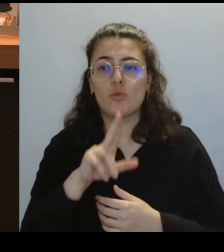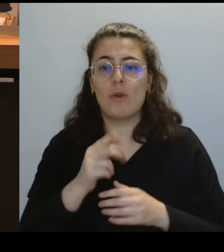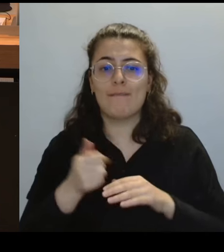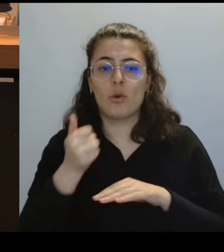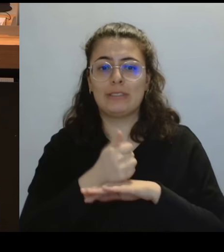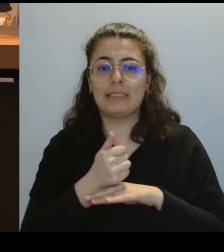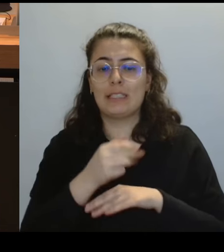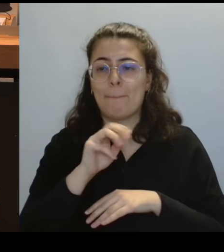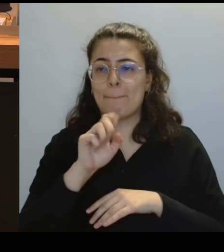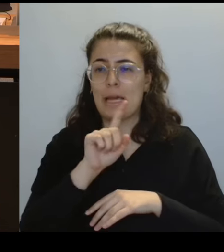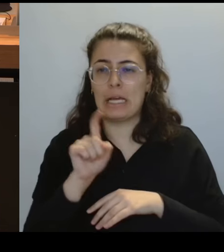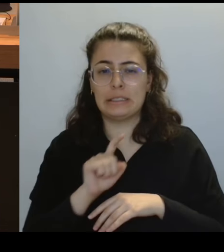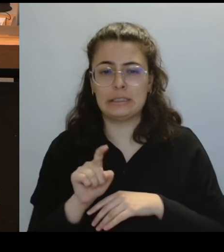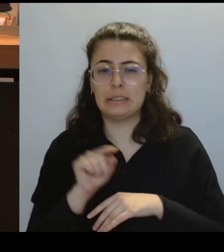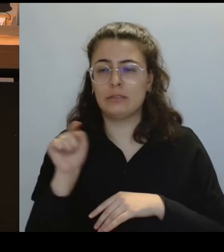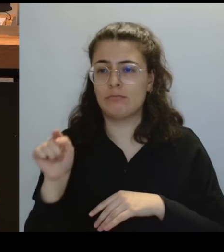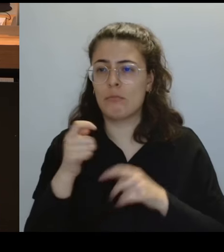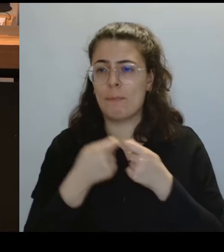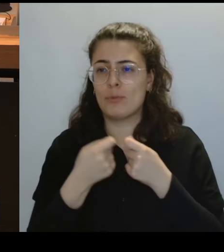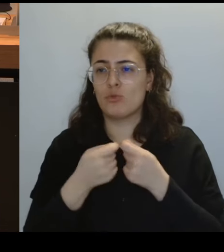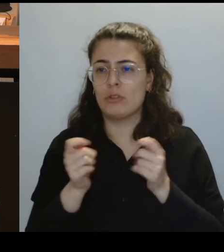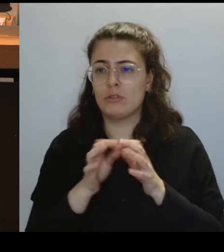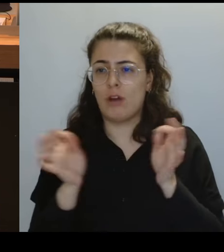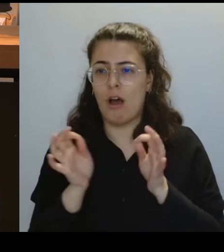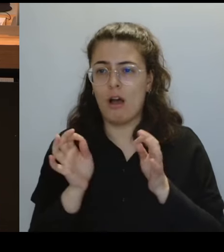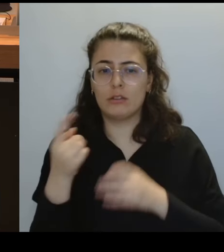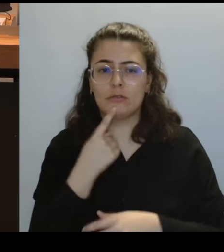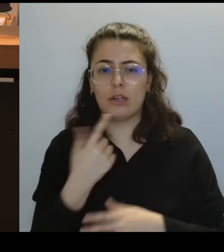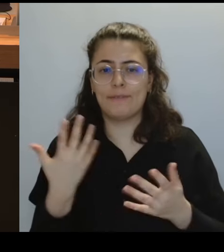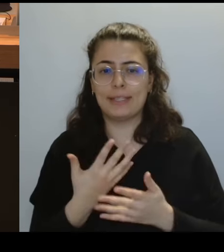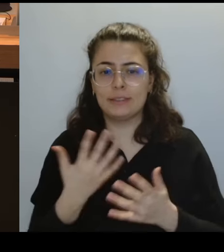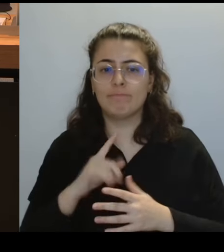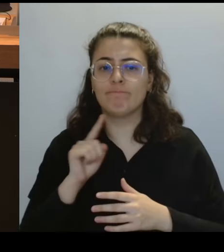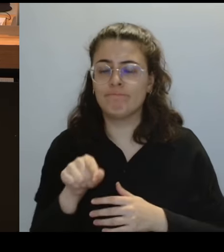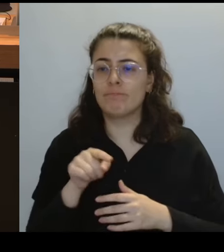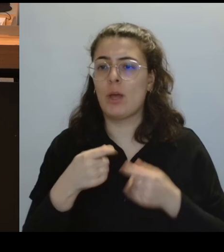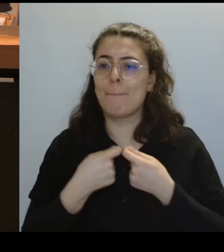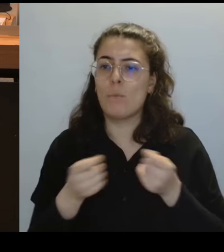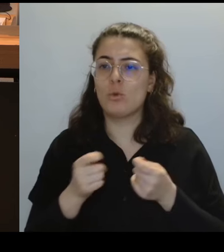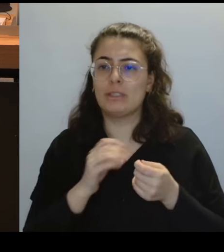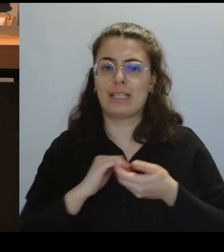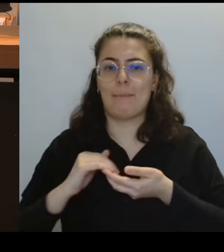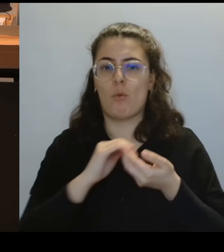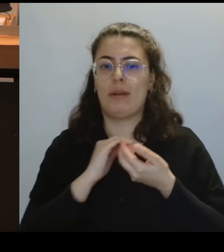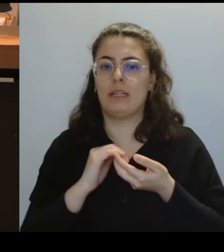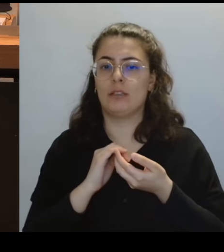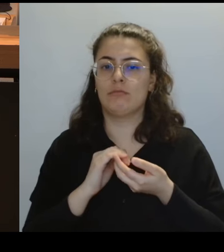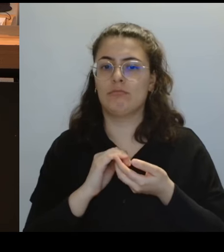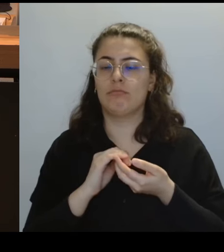dass die Bundesrepublik endlich eine Begrenzung in Asyl und Abschiebungen braucht.